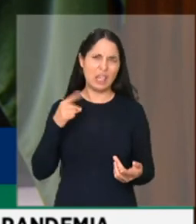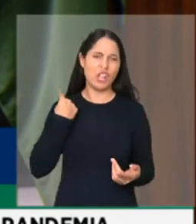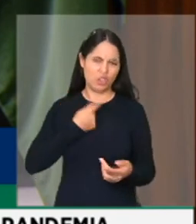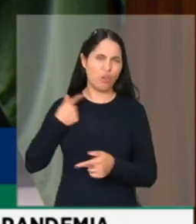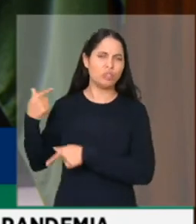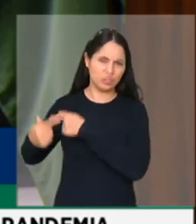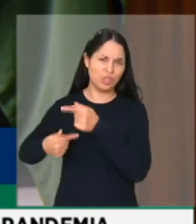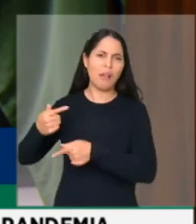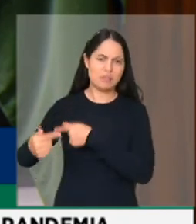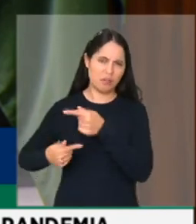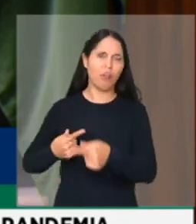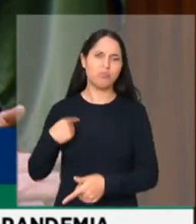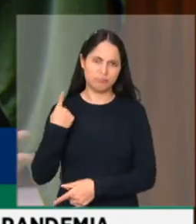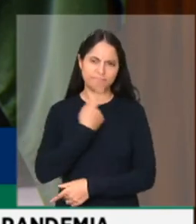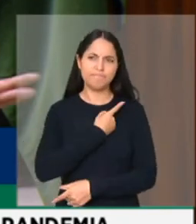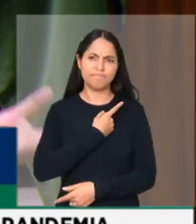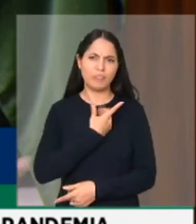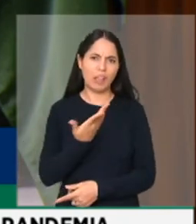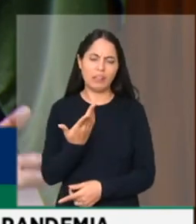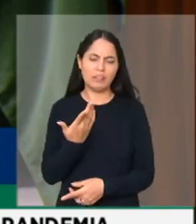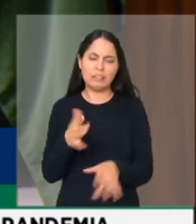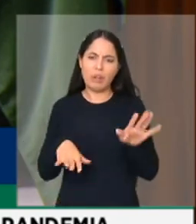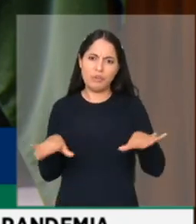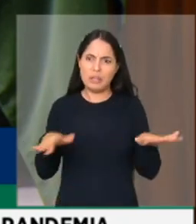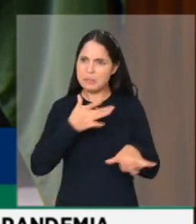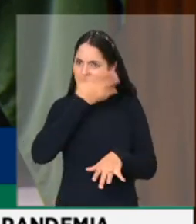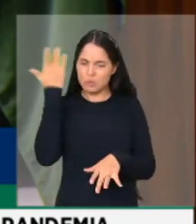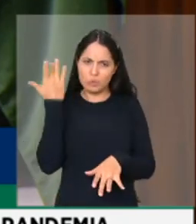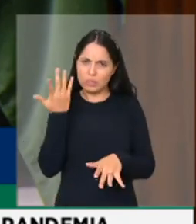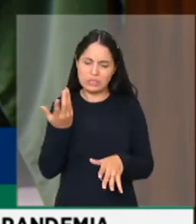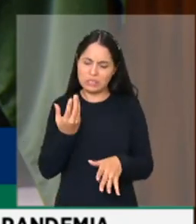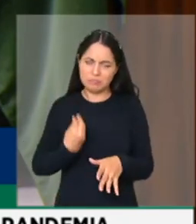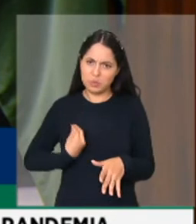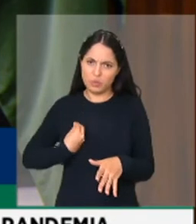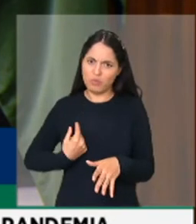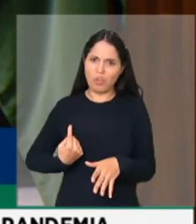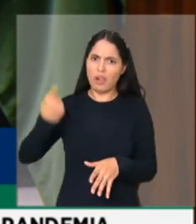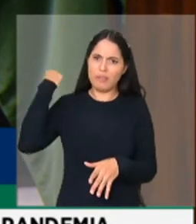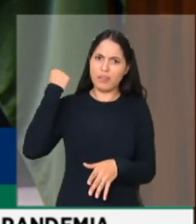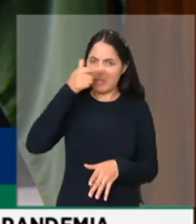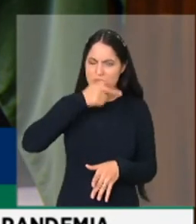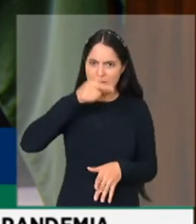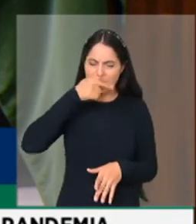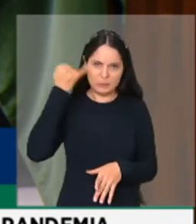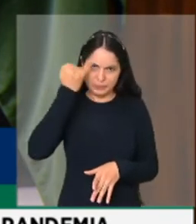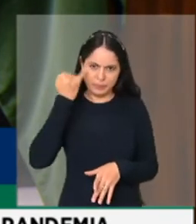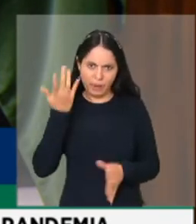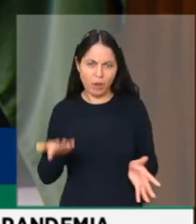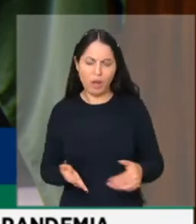TALVEZ SÃO POUCOS OS SOBREVIVENTES QUE TENHAM VIVENCIADO UM MOMENTO TÃO DIFÍCIL DA HUMANIDADE HÁ